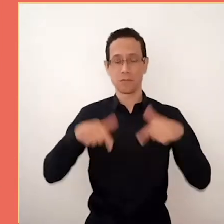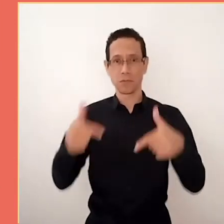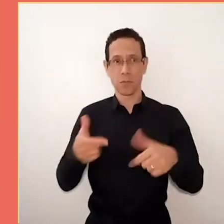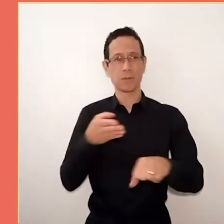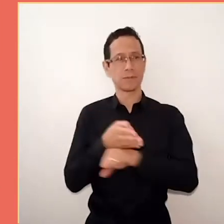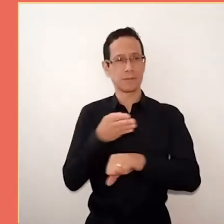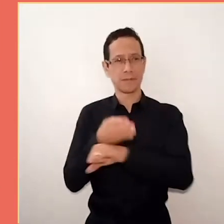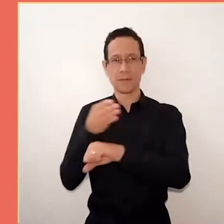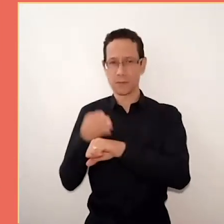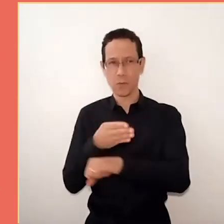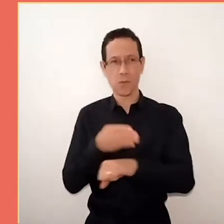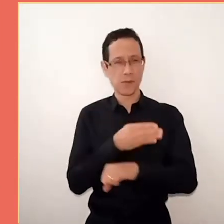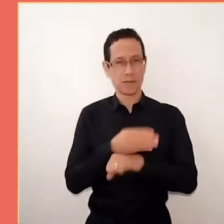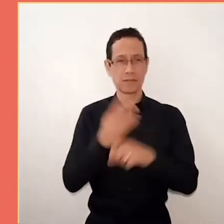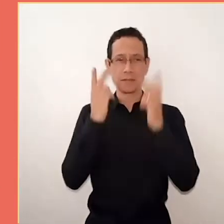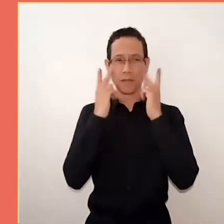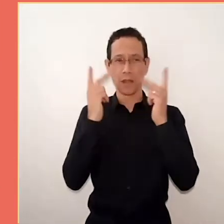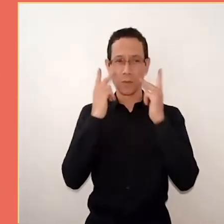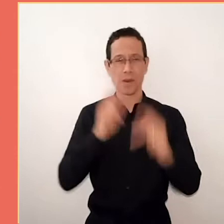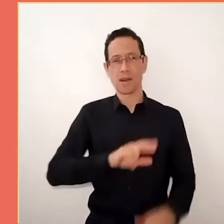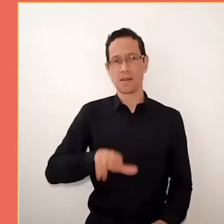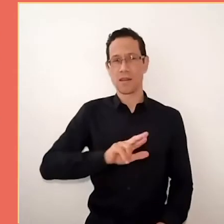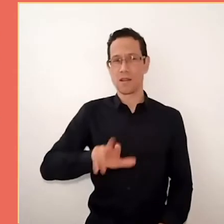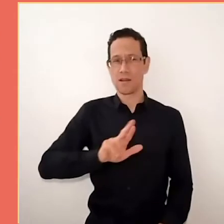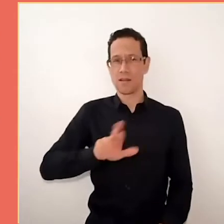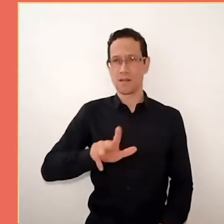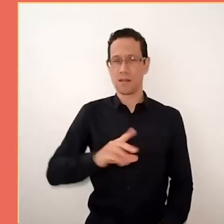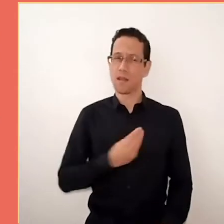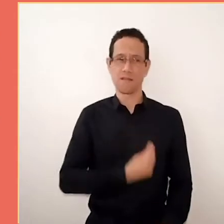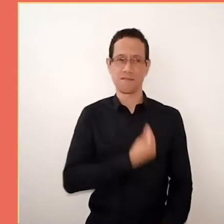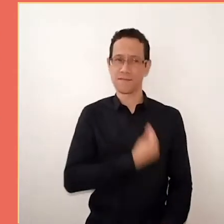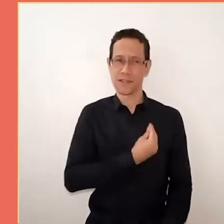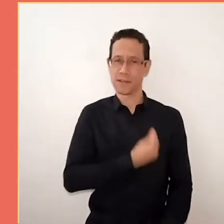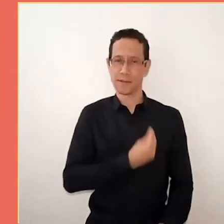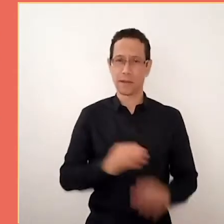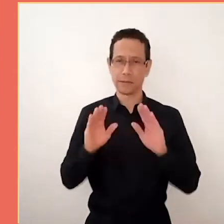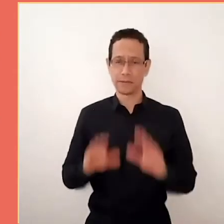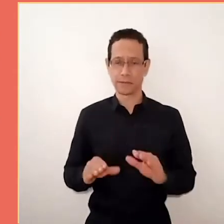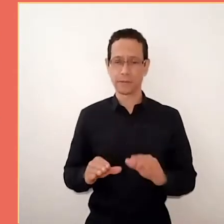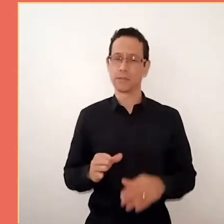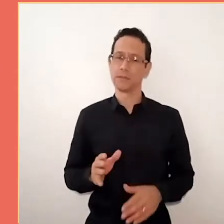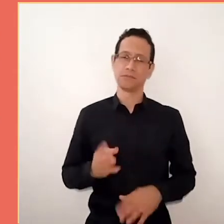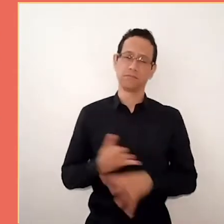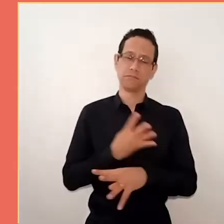não naturalizar, não achar a que vida é assim, denunciar, resistir, resistir às investidas